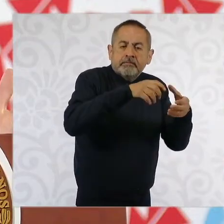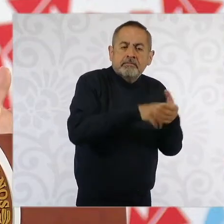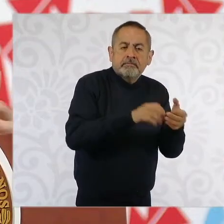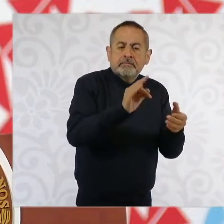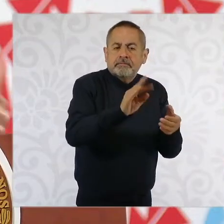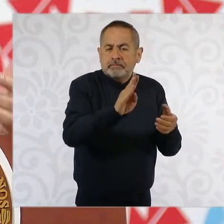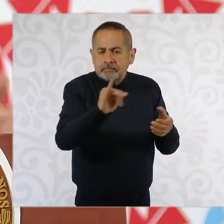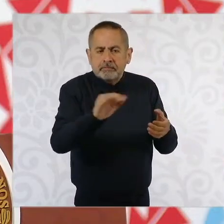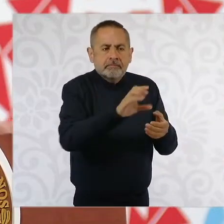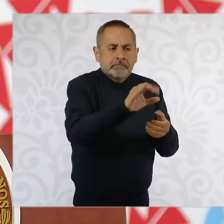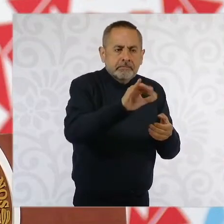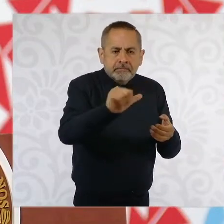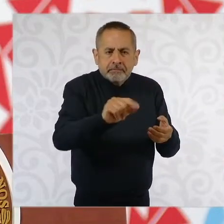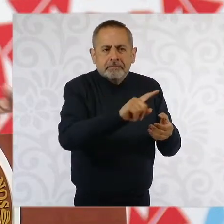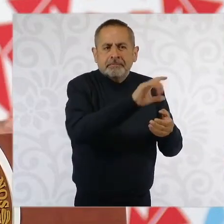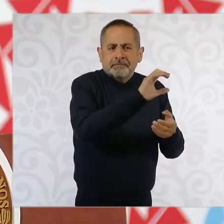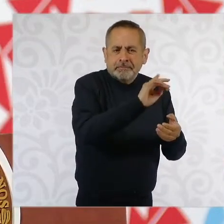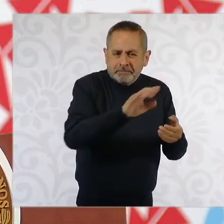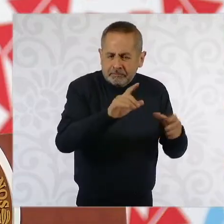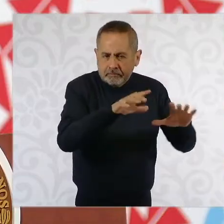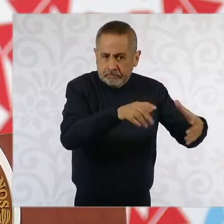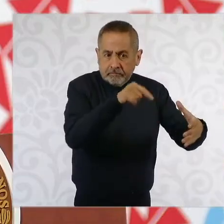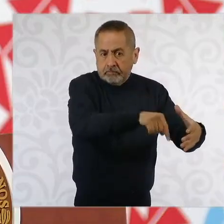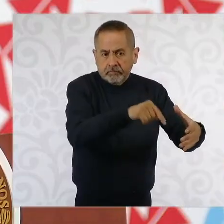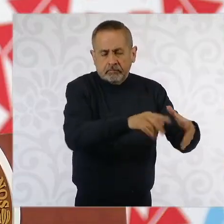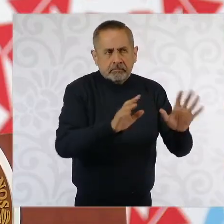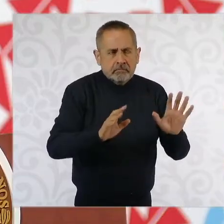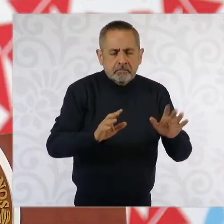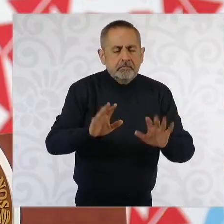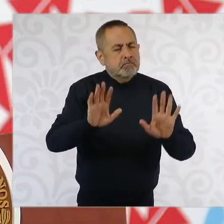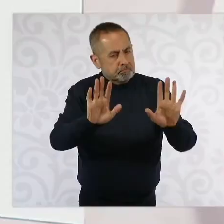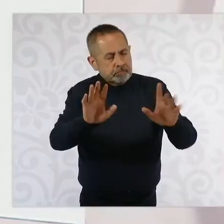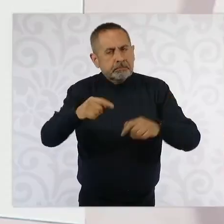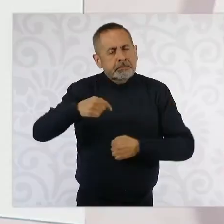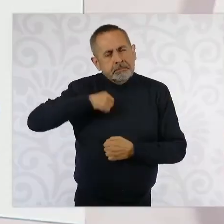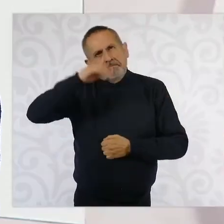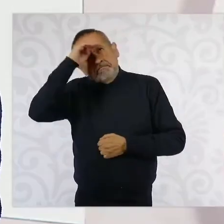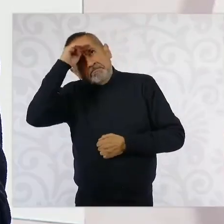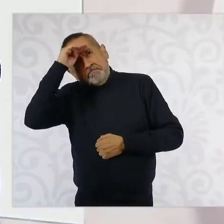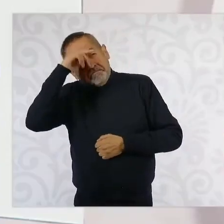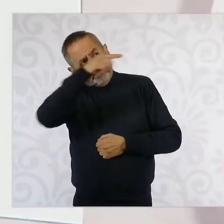yo más allá de la manera en que se expresa el presidente Trump yo creo que va a haber